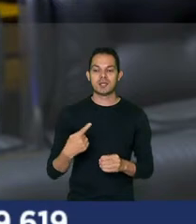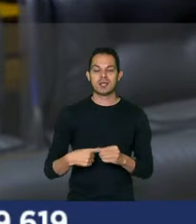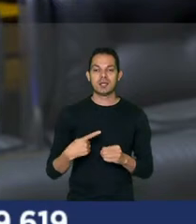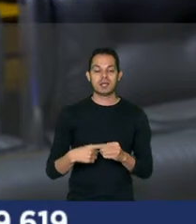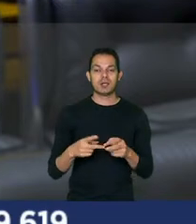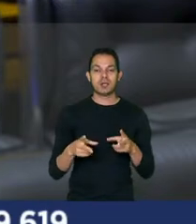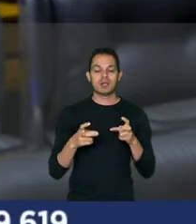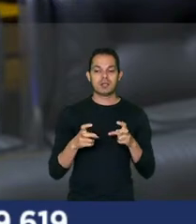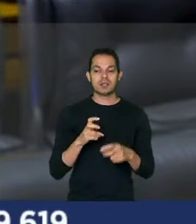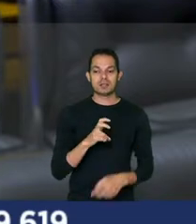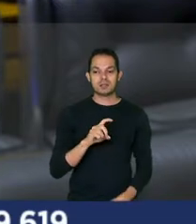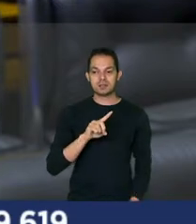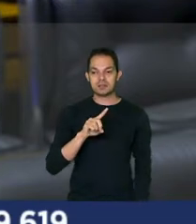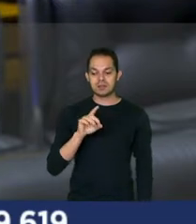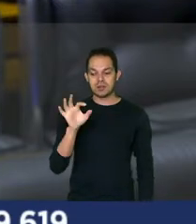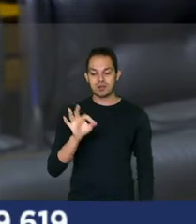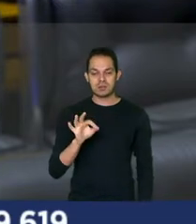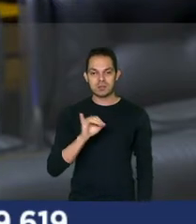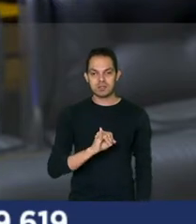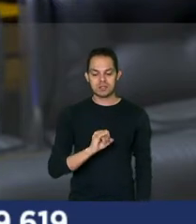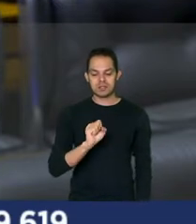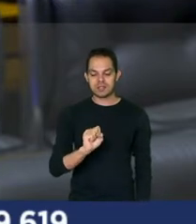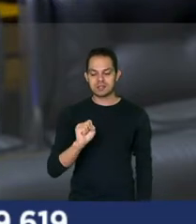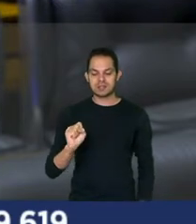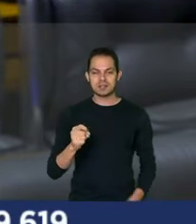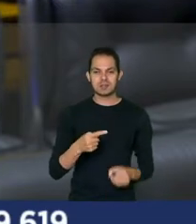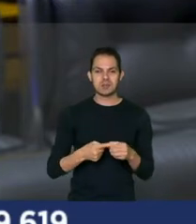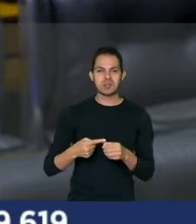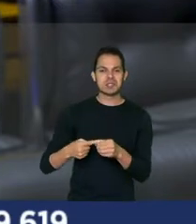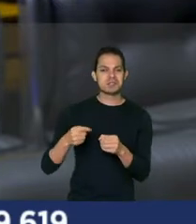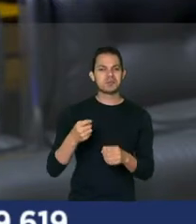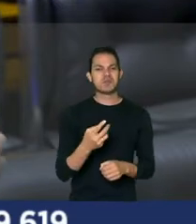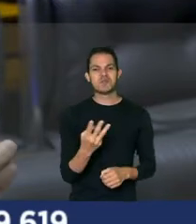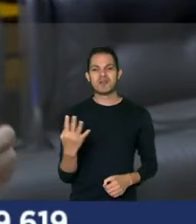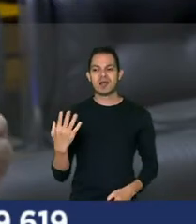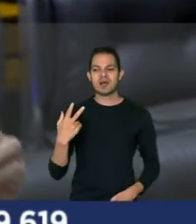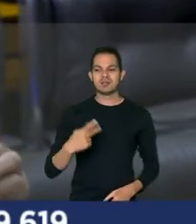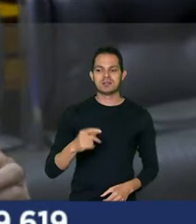E ISS. COMO O MUNICÍPIO COBRA 5% DE ISS. EXISTEM VÁRIOS MUNICÍPIOS NO BRASIL QUE